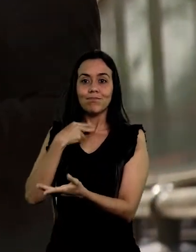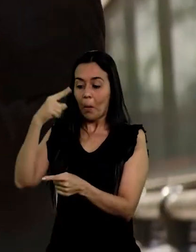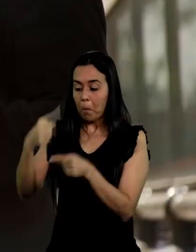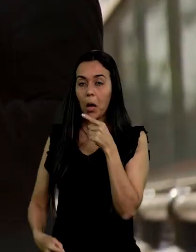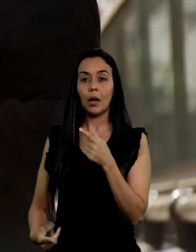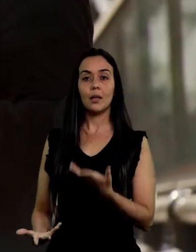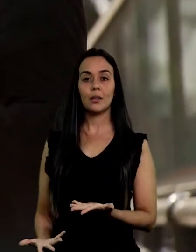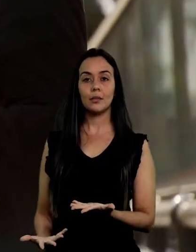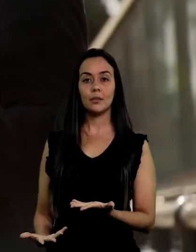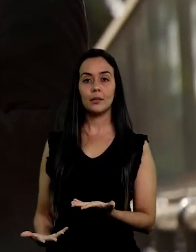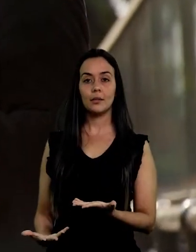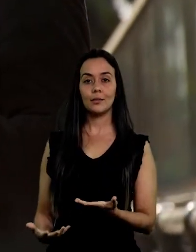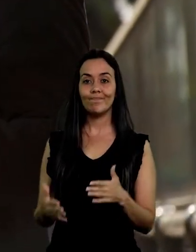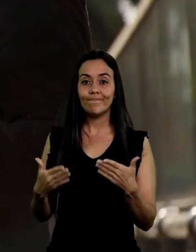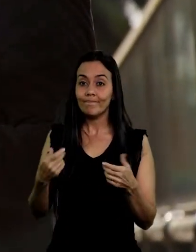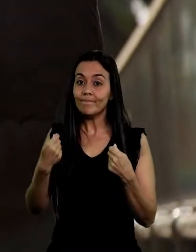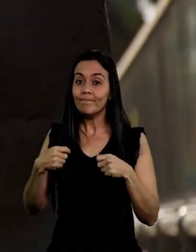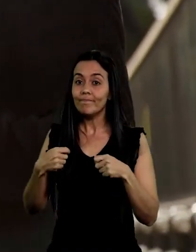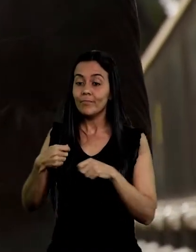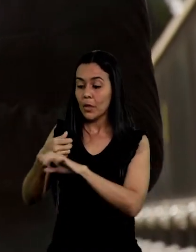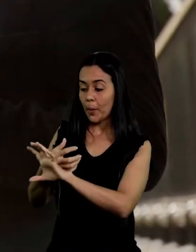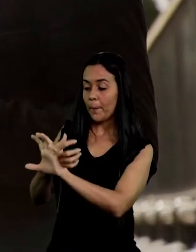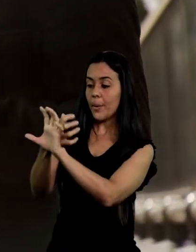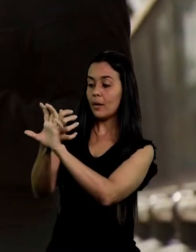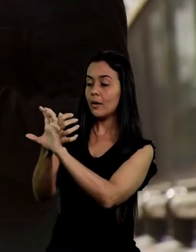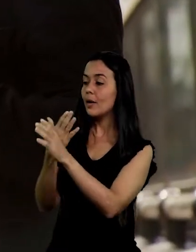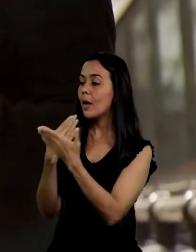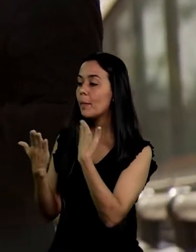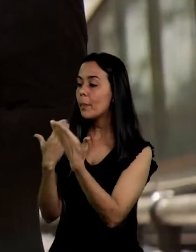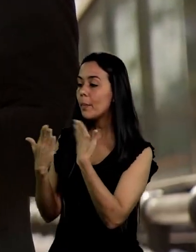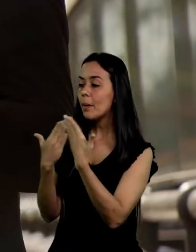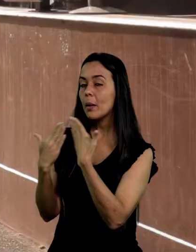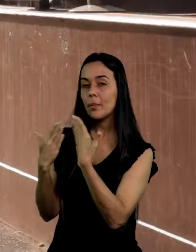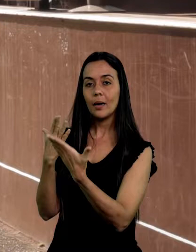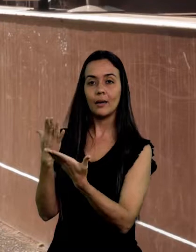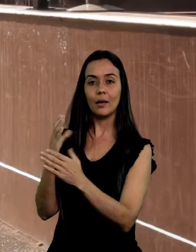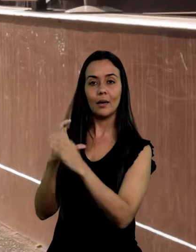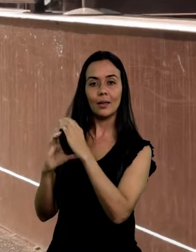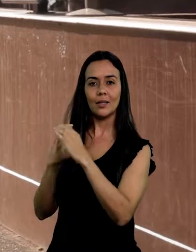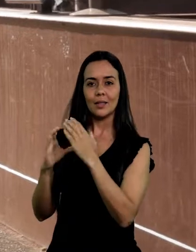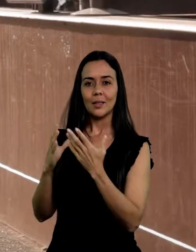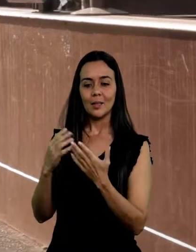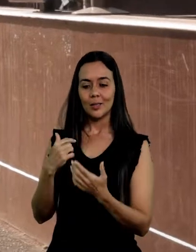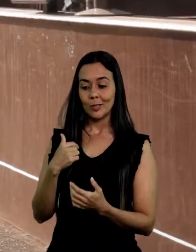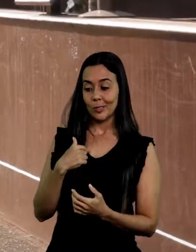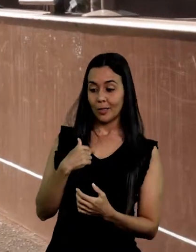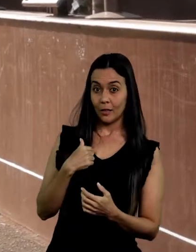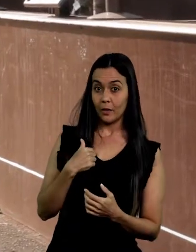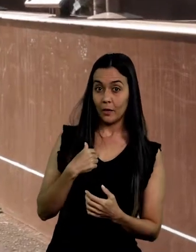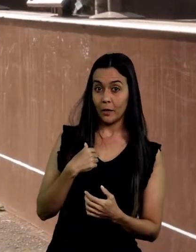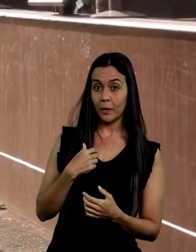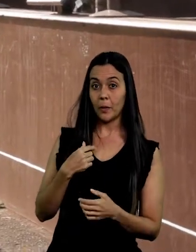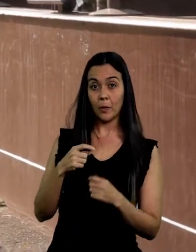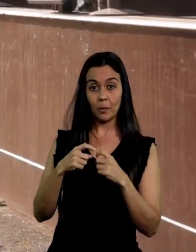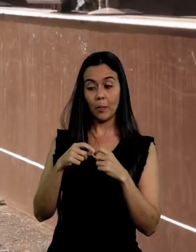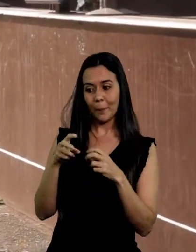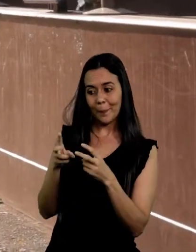onde eles se comunicavam por vídeo, com os familiares, né? E a gente via esse sofrimento, a pessoa tá distante,